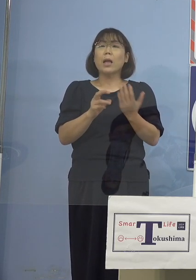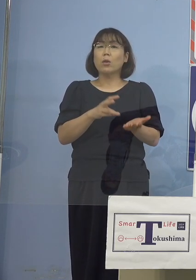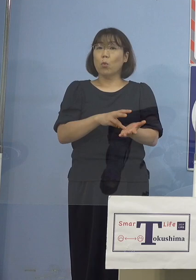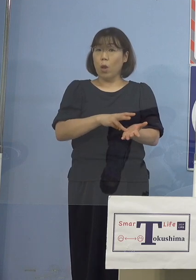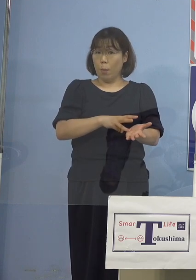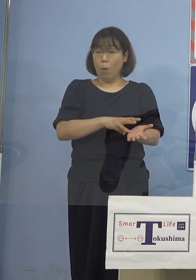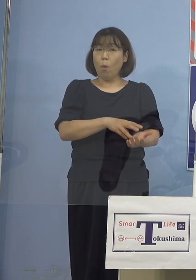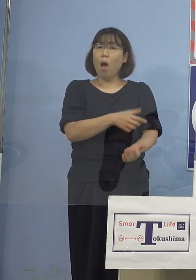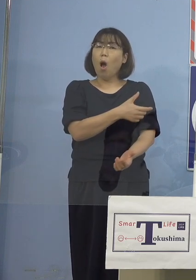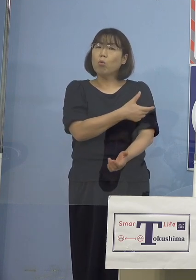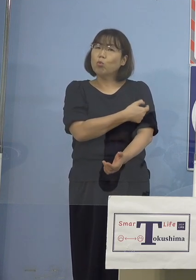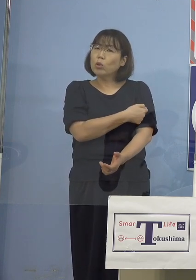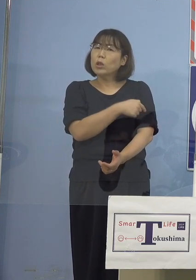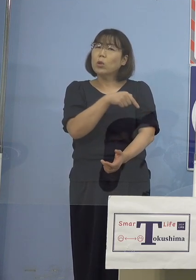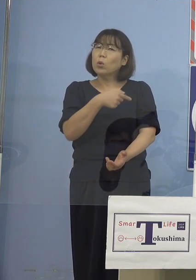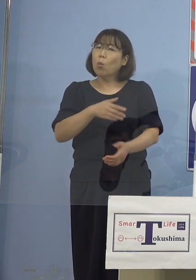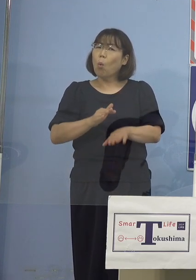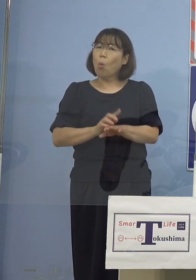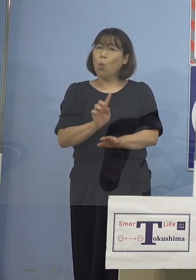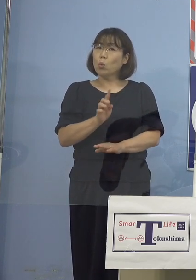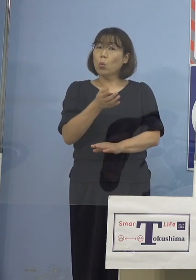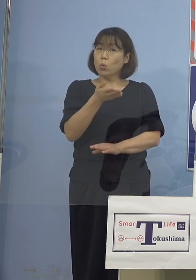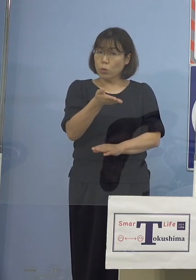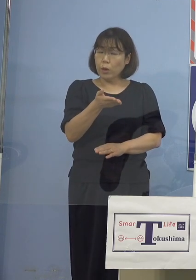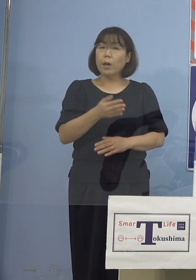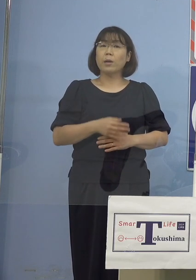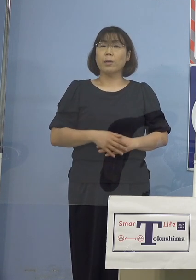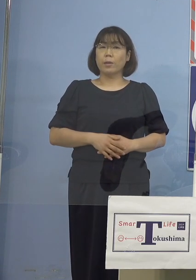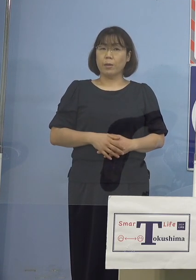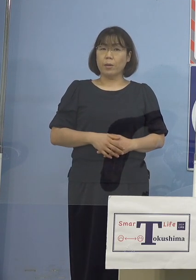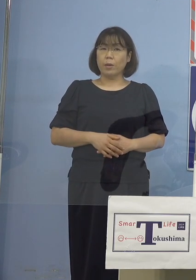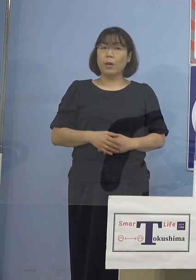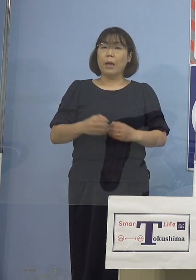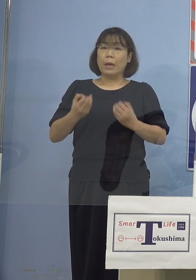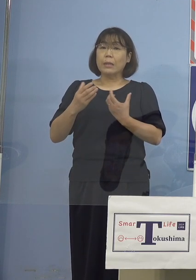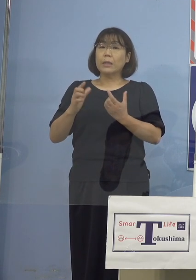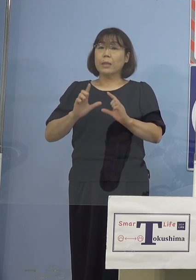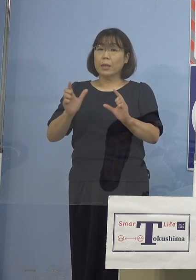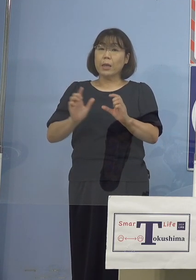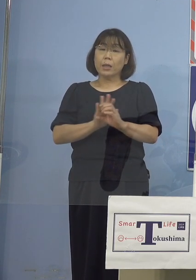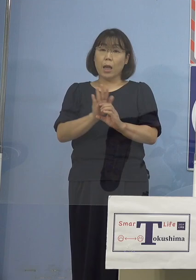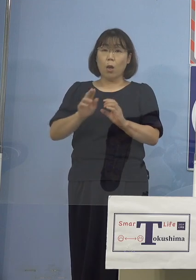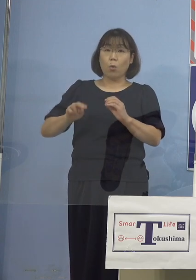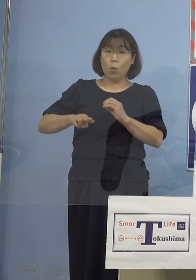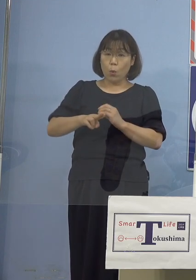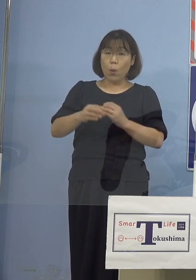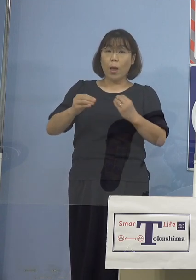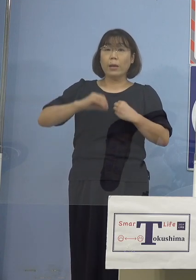これをどういうふうにしていくのか あるいは新型コロナウイルス感染症でワクチン